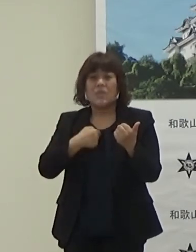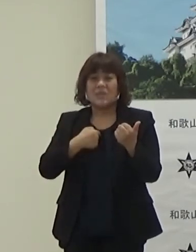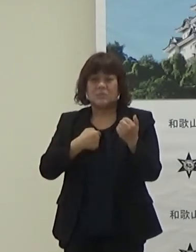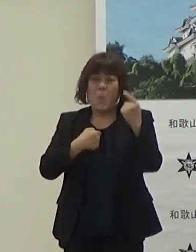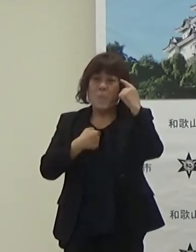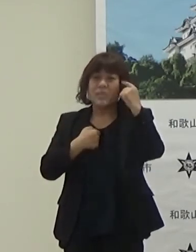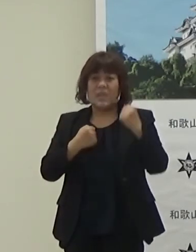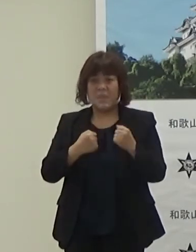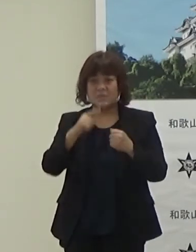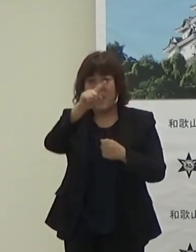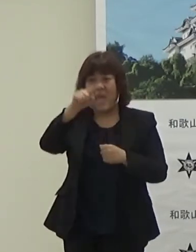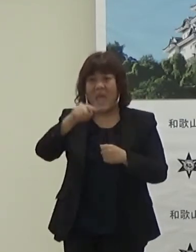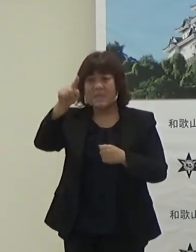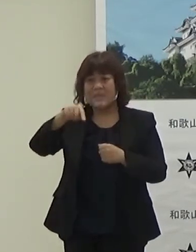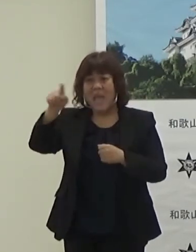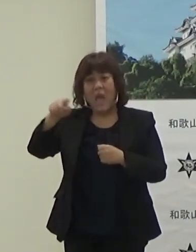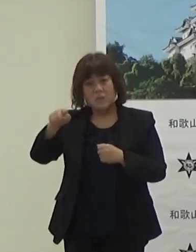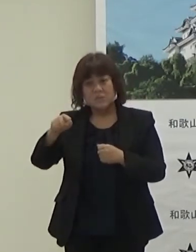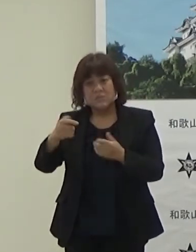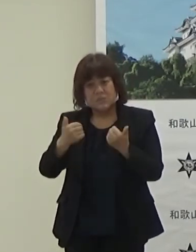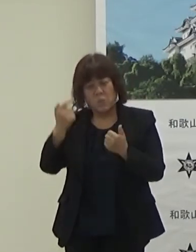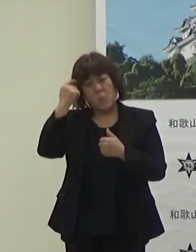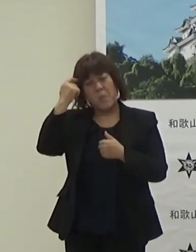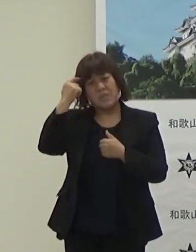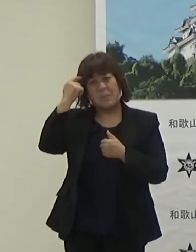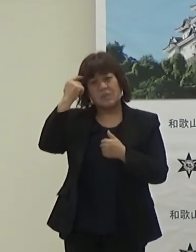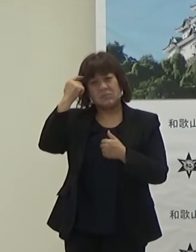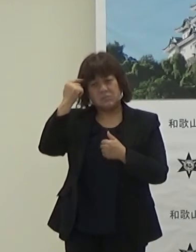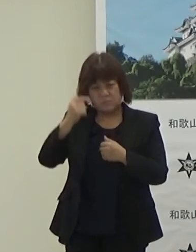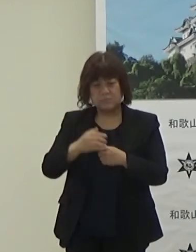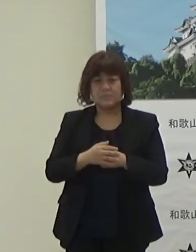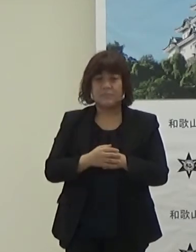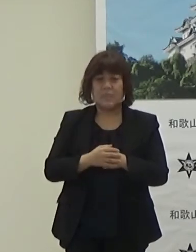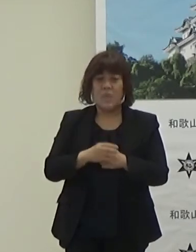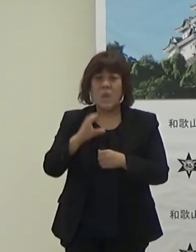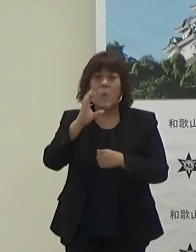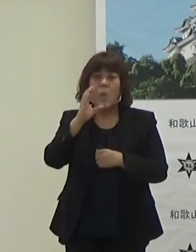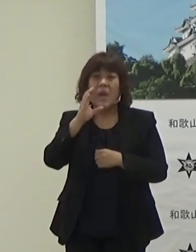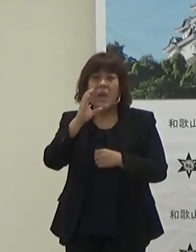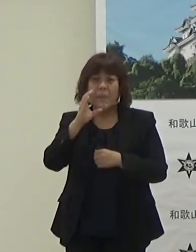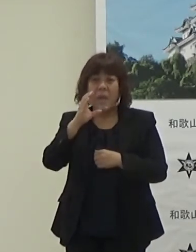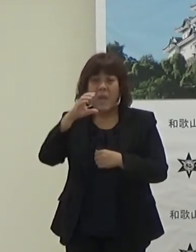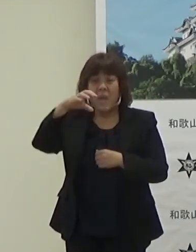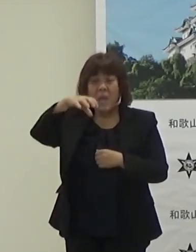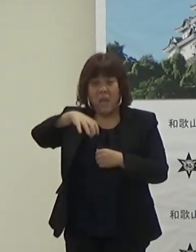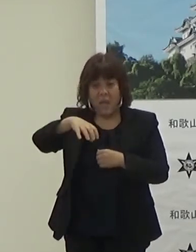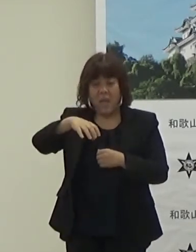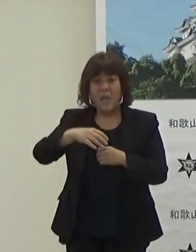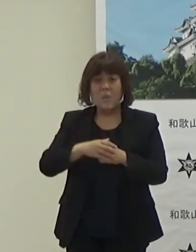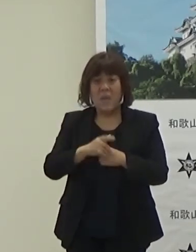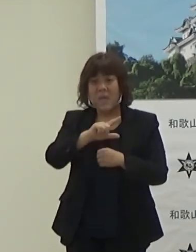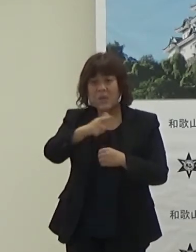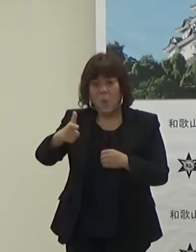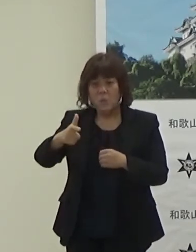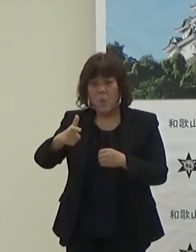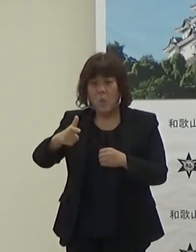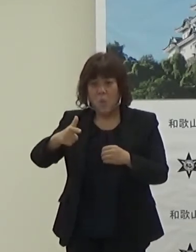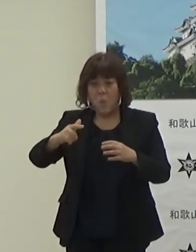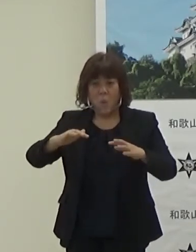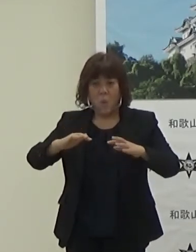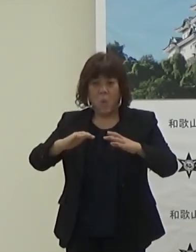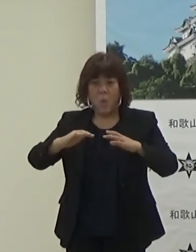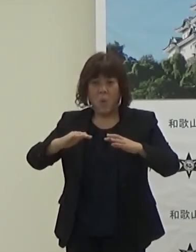半島に位置してなかなか和歌山にはいろんな活性化の波が押し寄せてこない